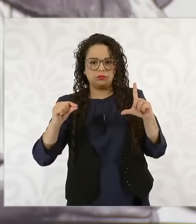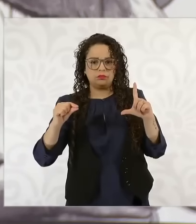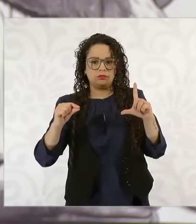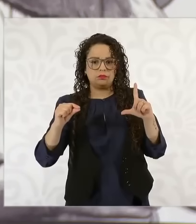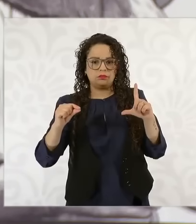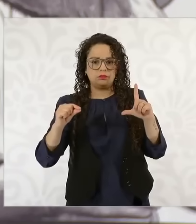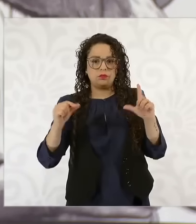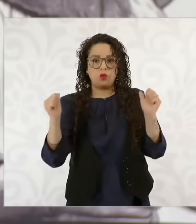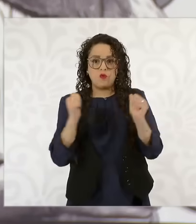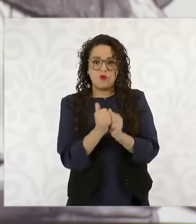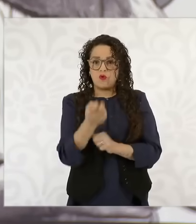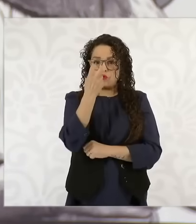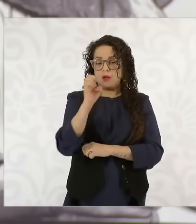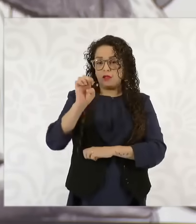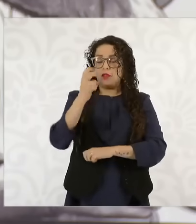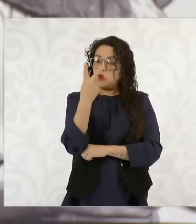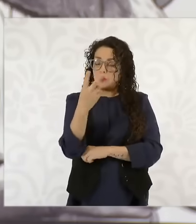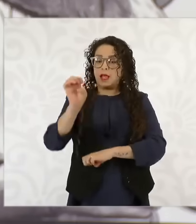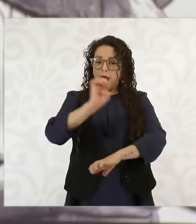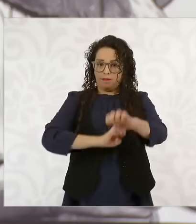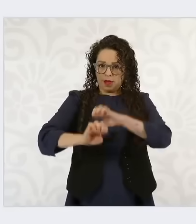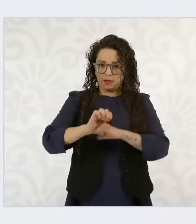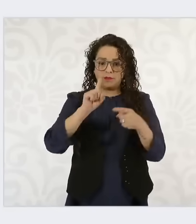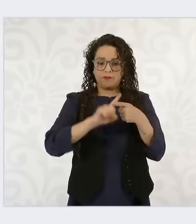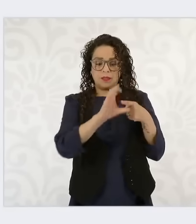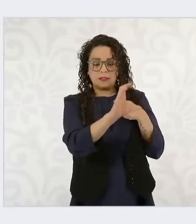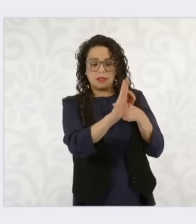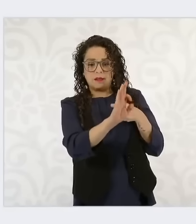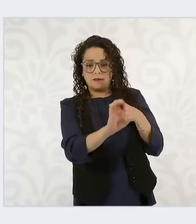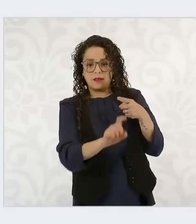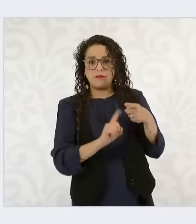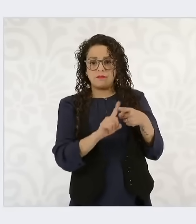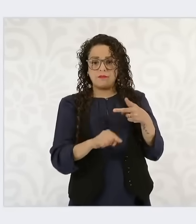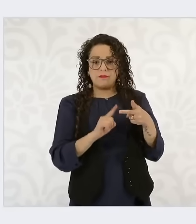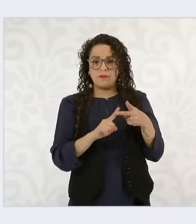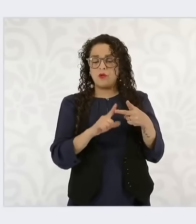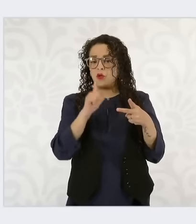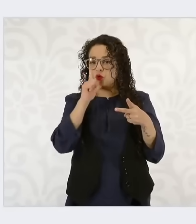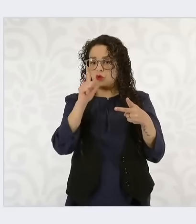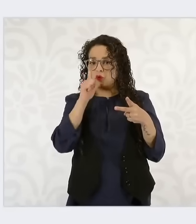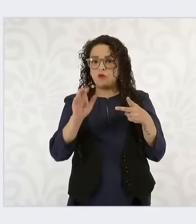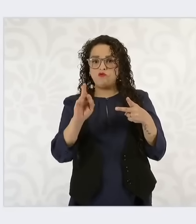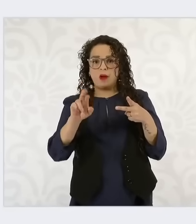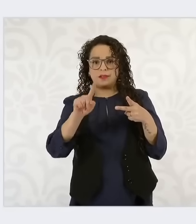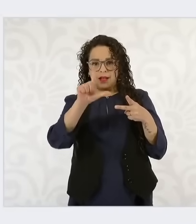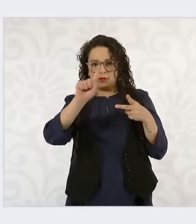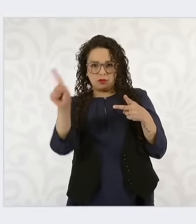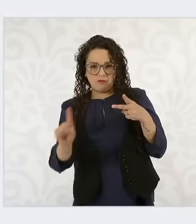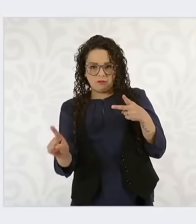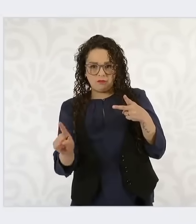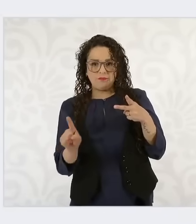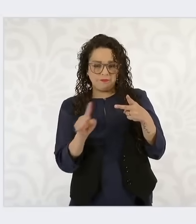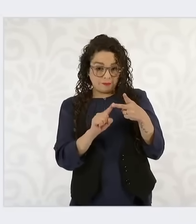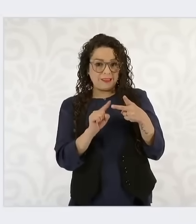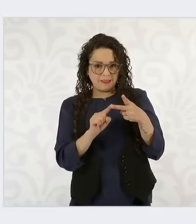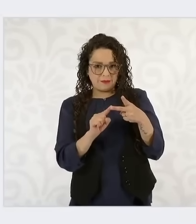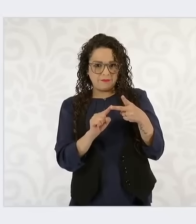dos empresas estatales, la Comisión Federal de Electricidad y Luz y Fuerza del Centro.